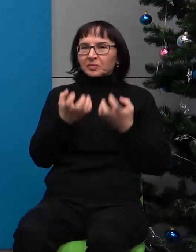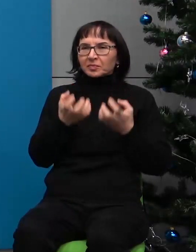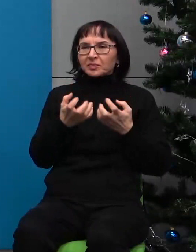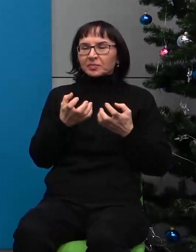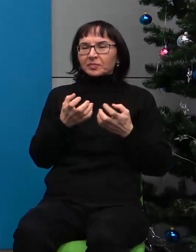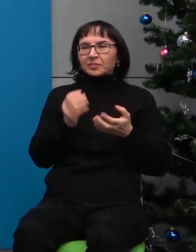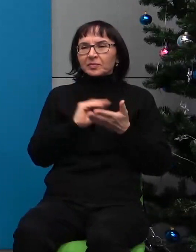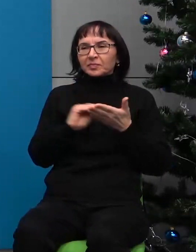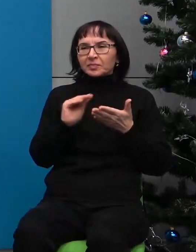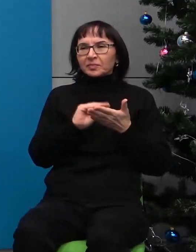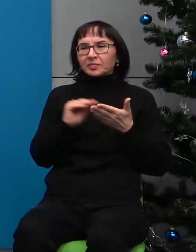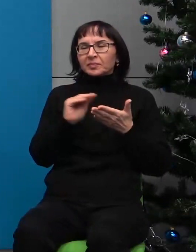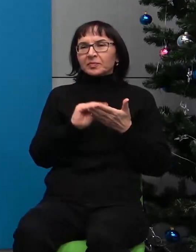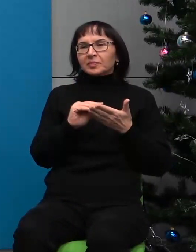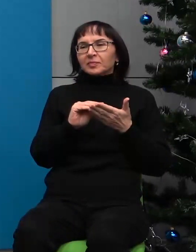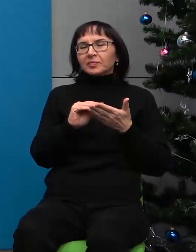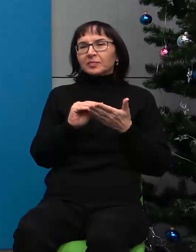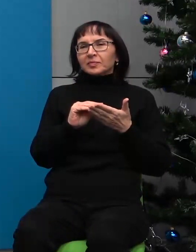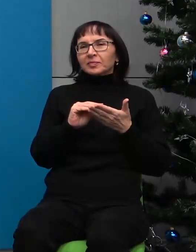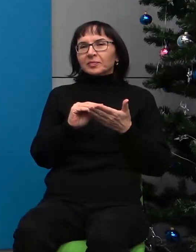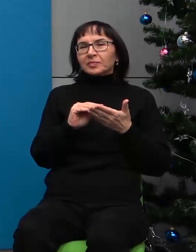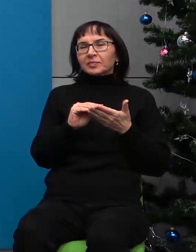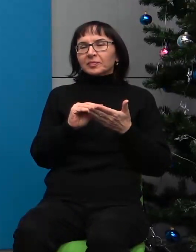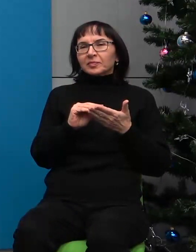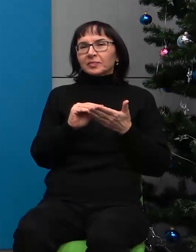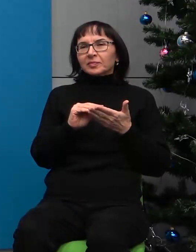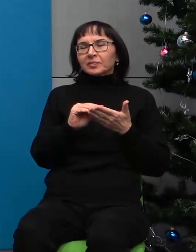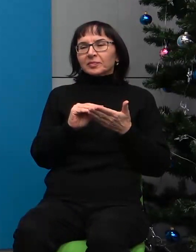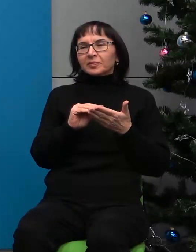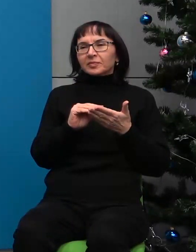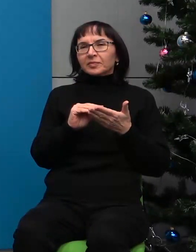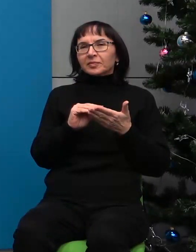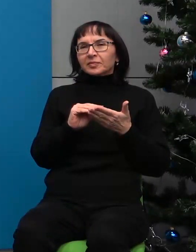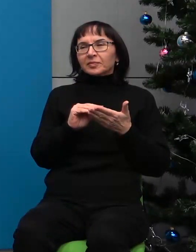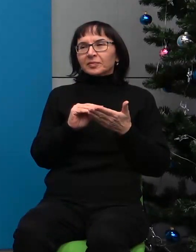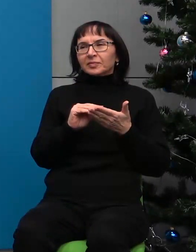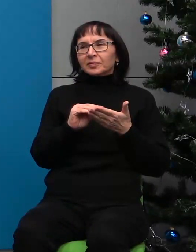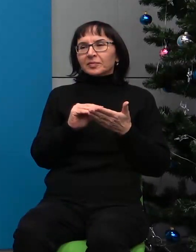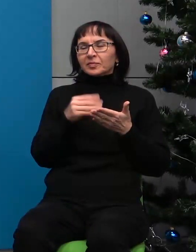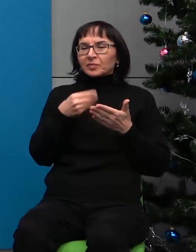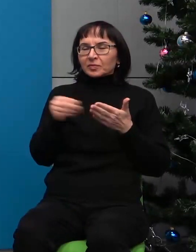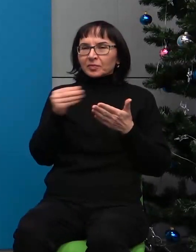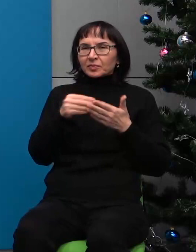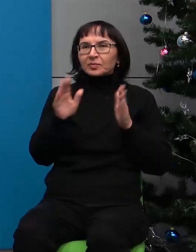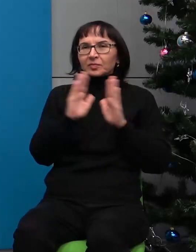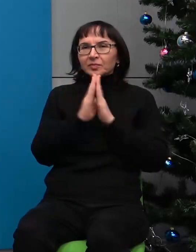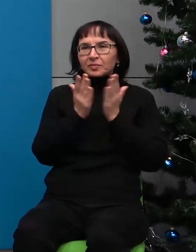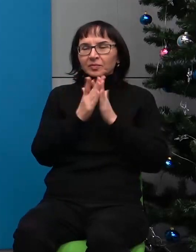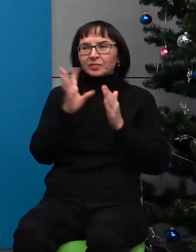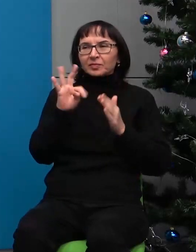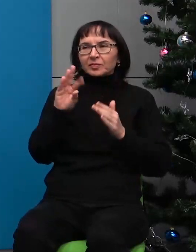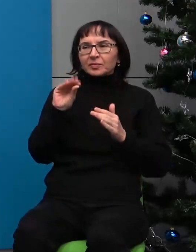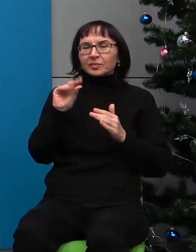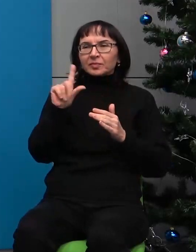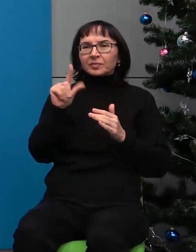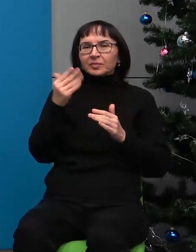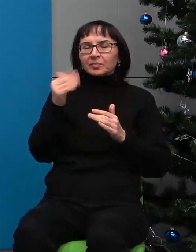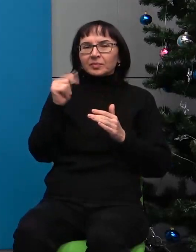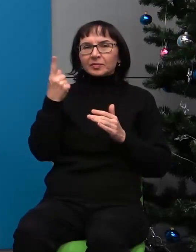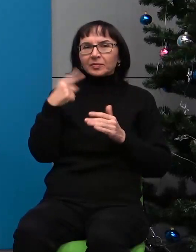okazał, że kupił moją książkę i ją ma na półce. Właśnie w tym motyrmandzie. A ja z kolei wróciłem na studia,